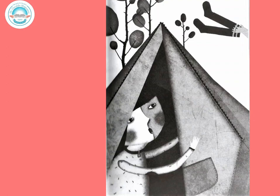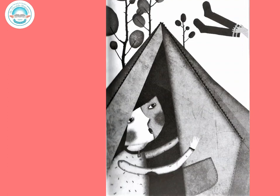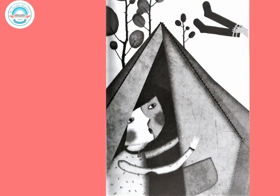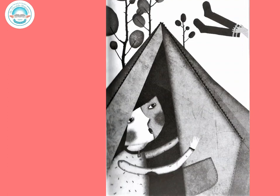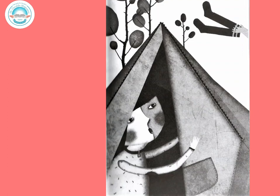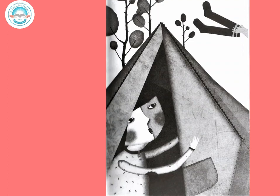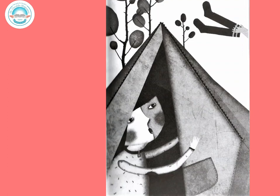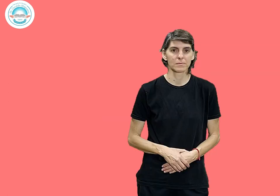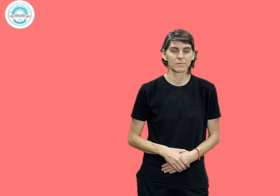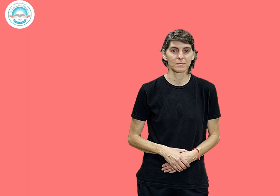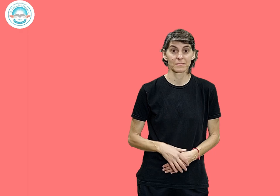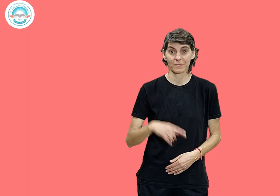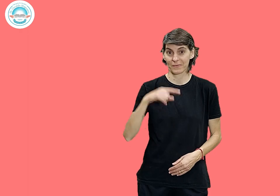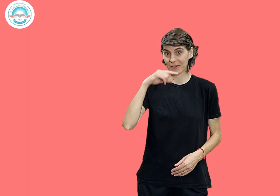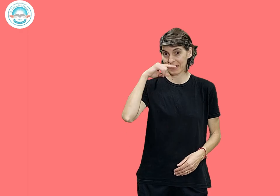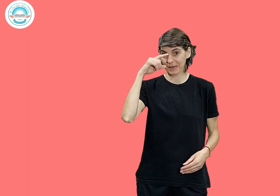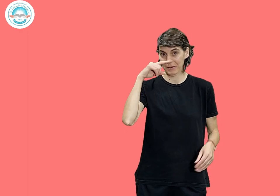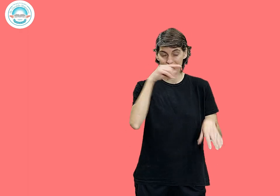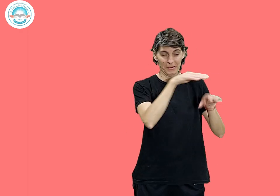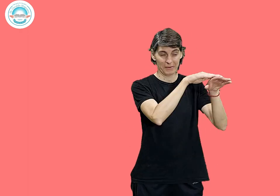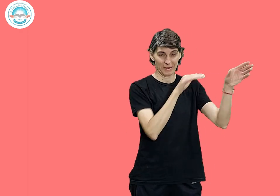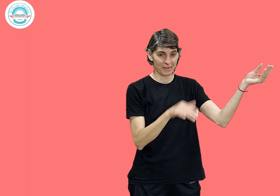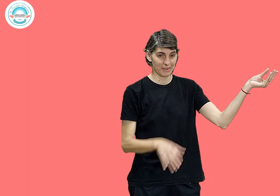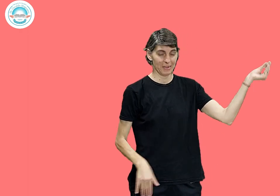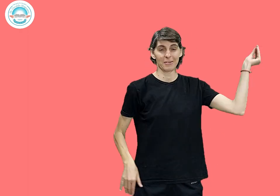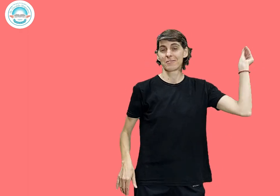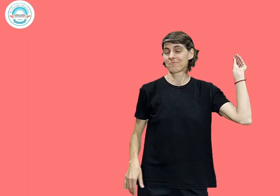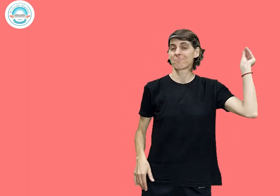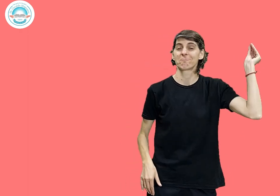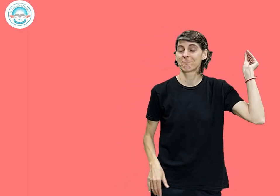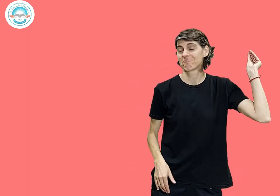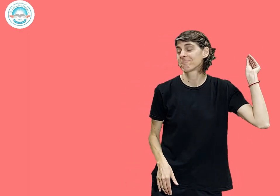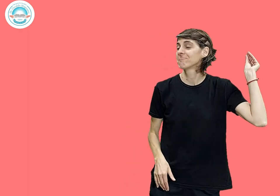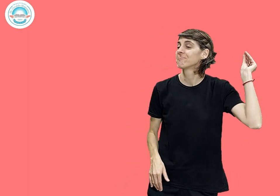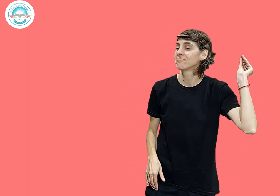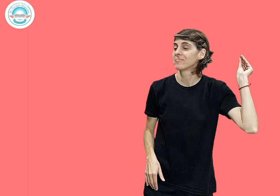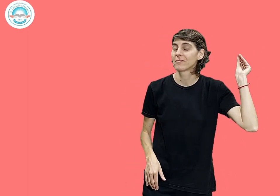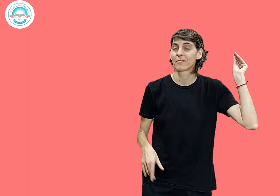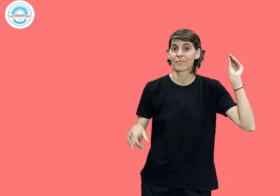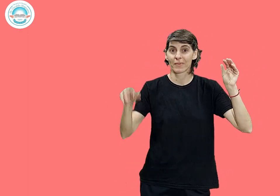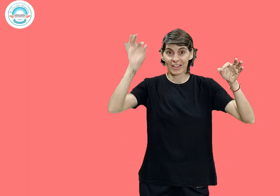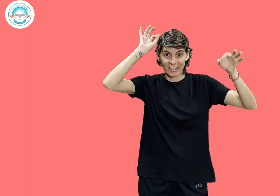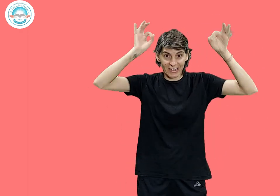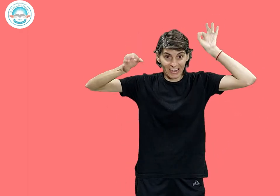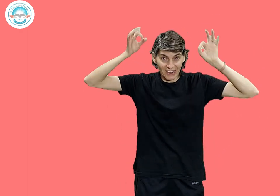hasta que terminara el campamento. Cuando Camila encontró a Tarántula,